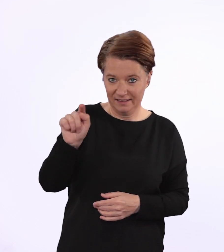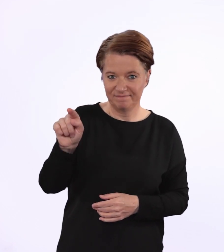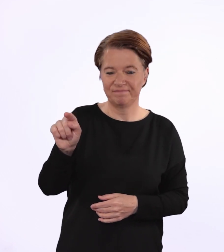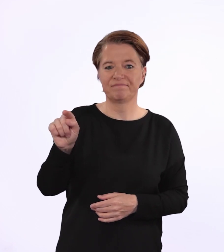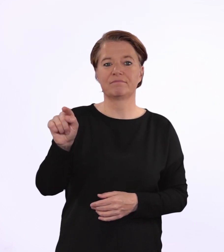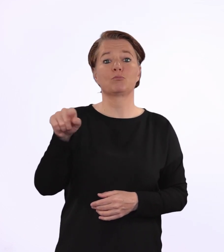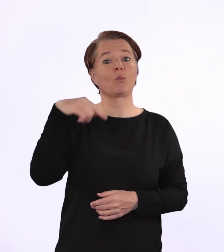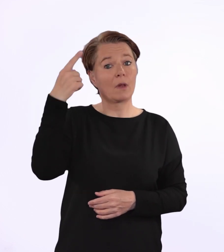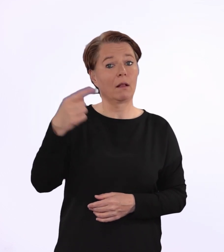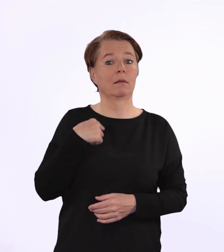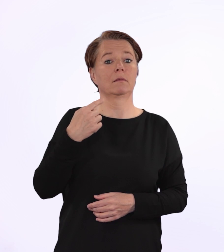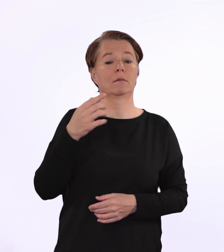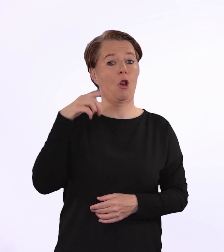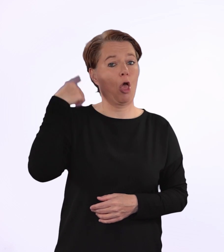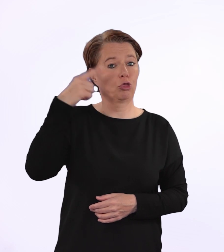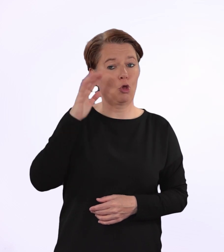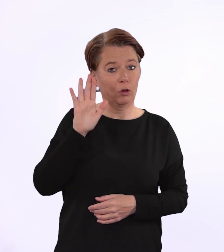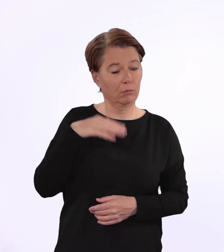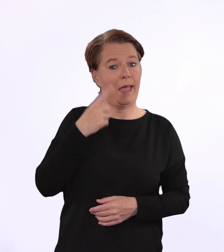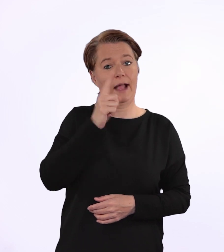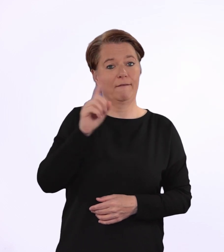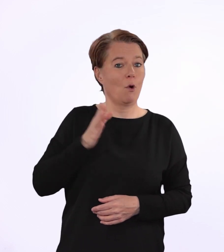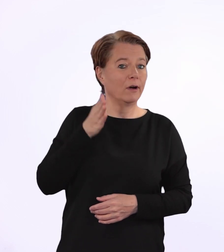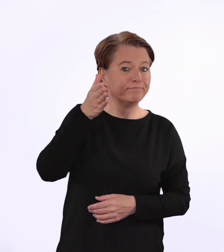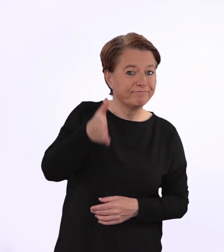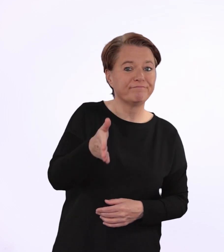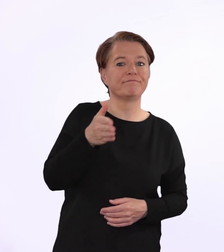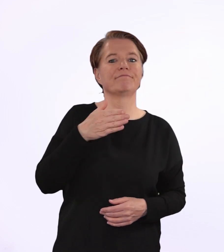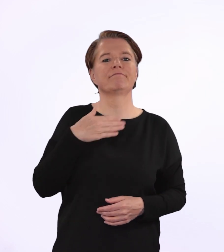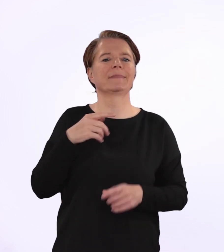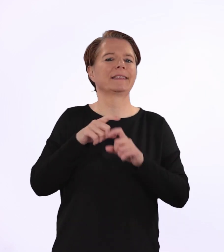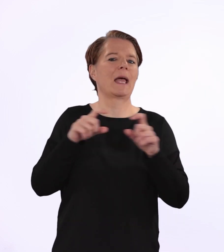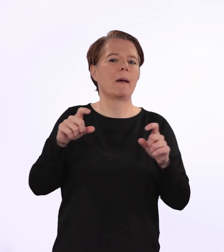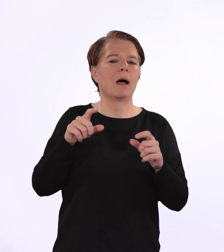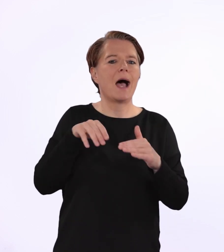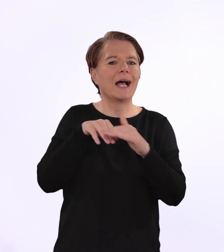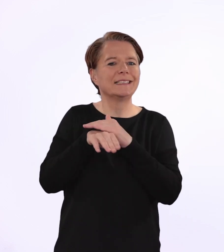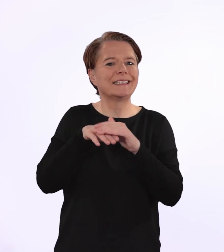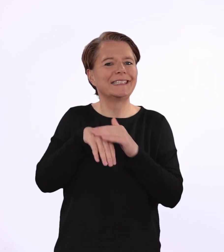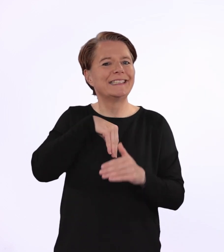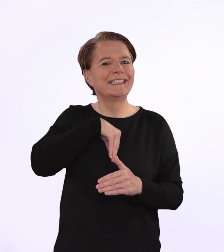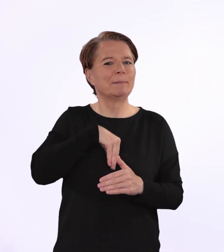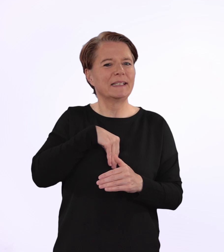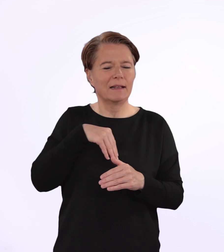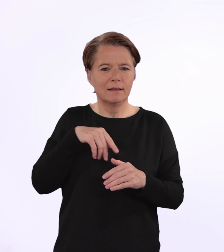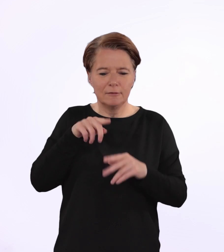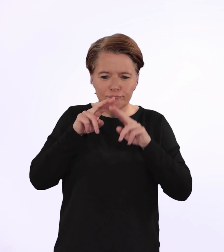Dann war ich jetzt eine Woche bei ihr in London und wir haben eine ganze Woche zu Access Intimität geforscht.